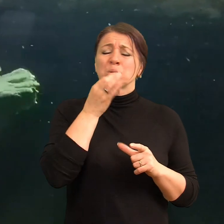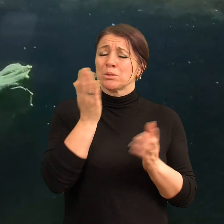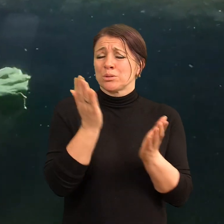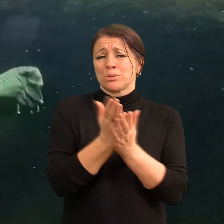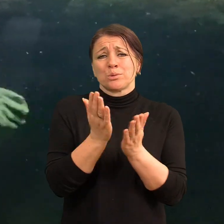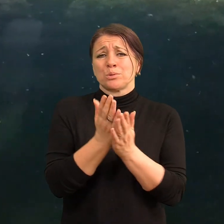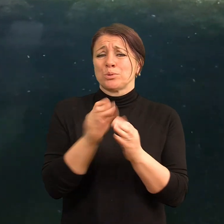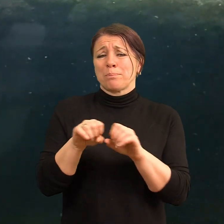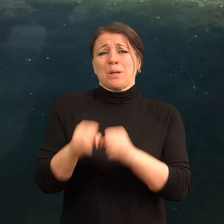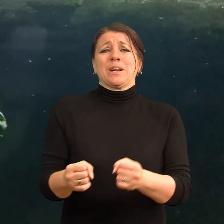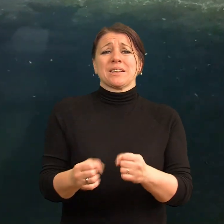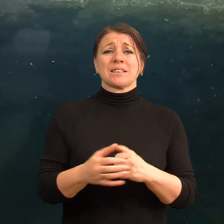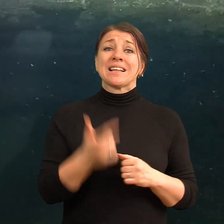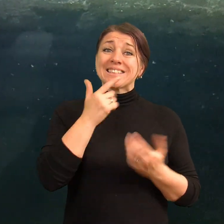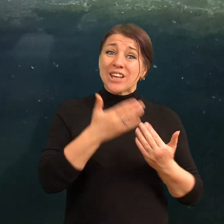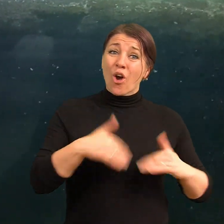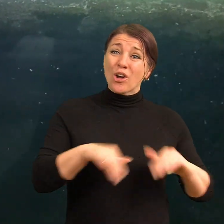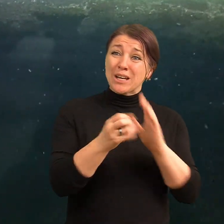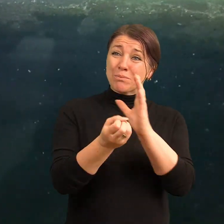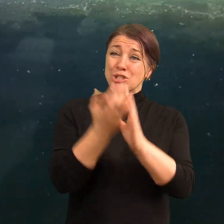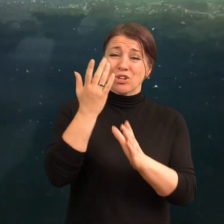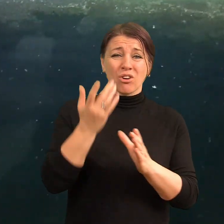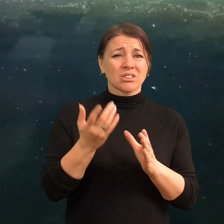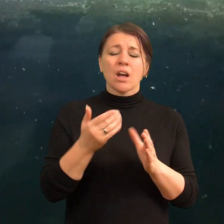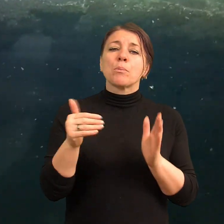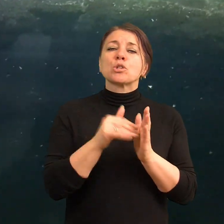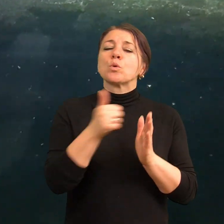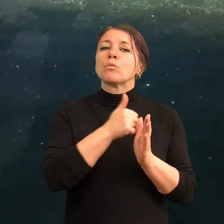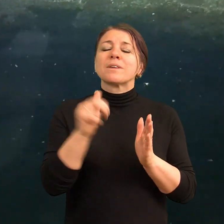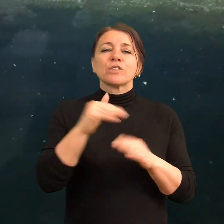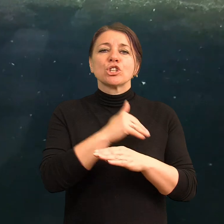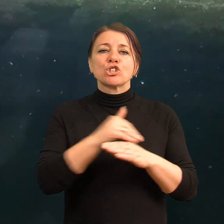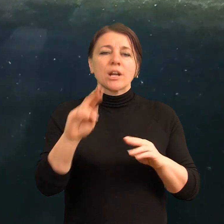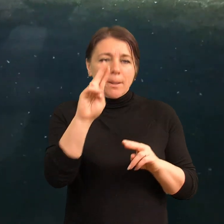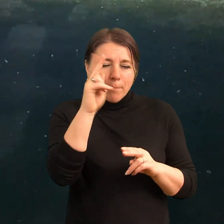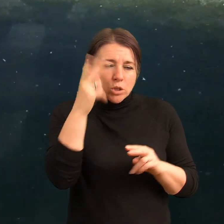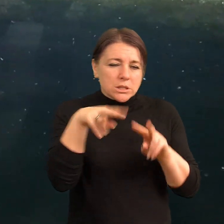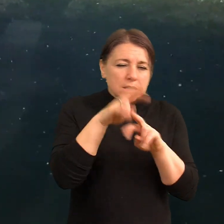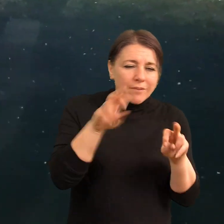Pro efektivní ochranu tohoto druhu v přírodě, může být cenný každý poznatek získaný chovem v lidské péči.